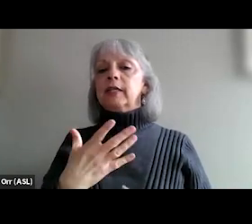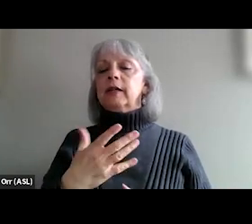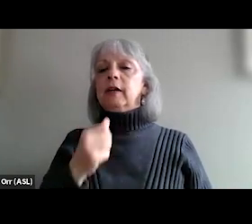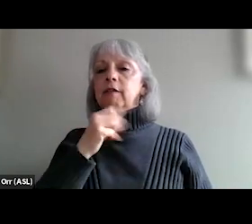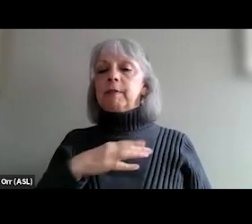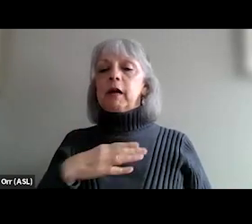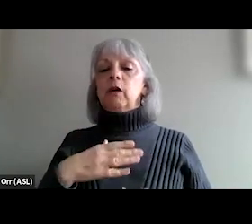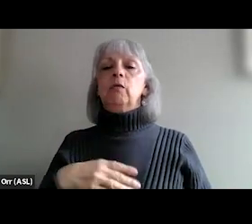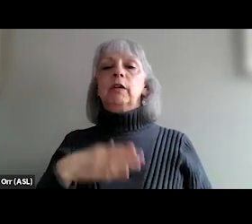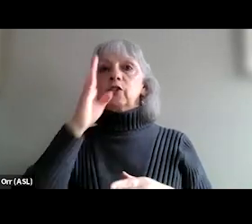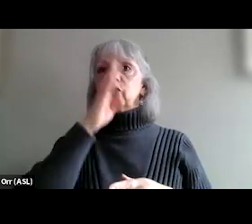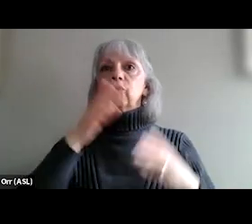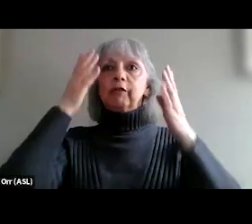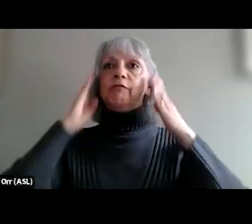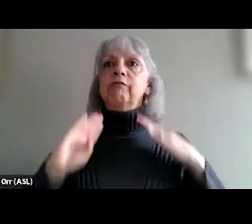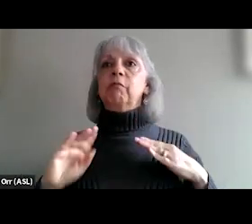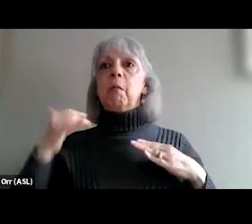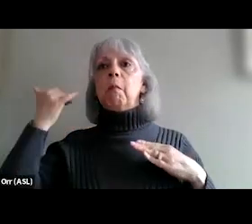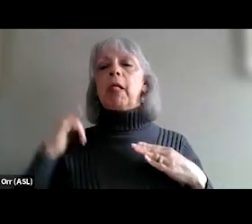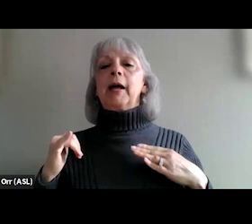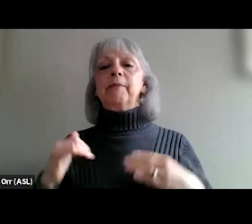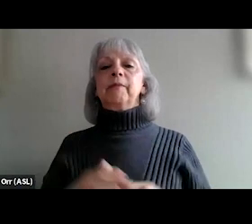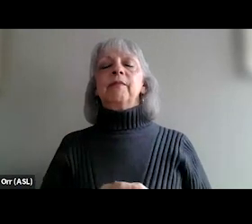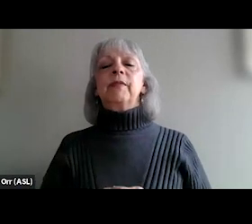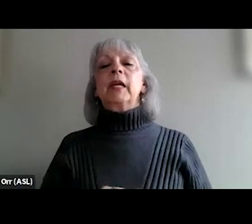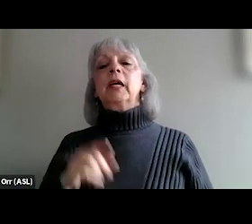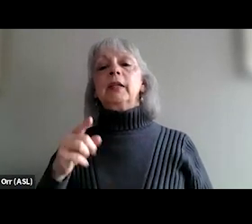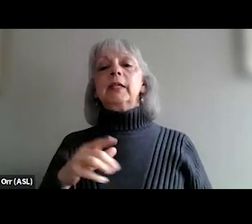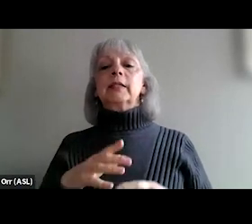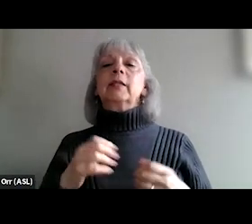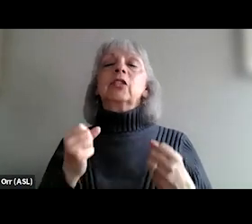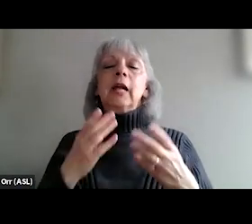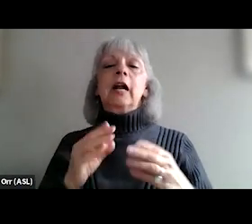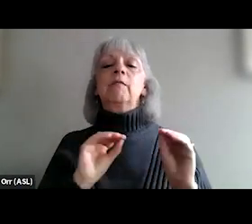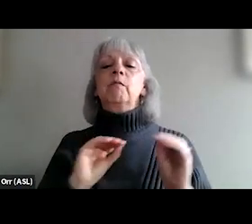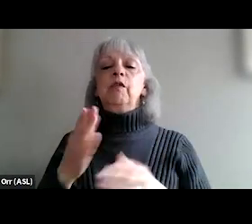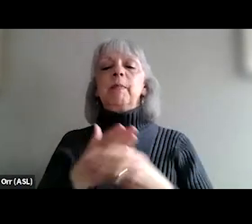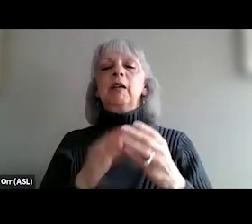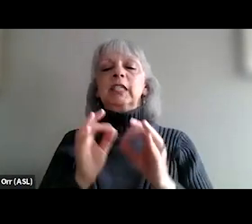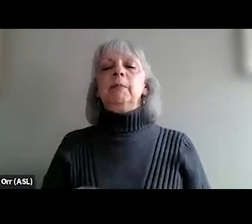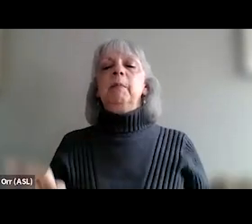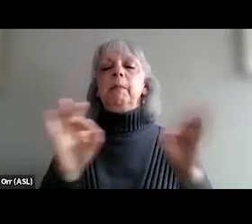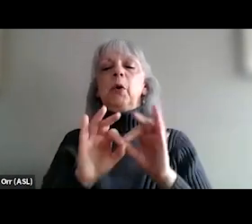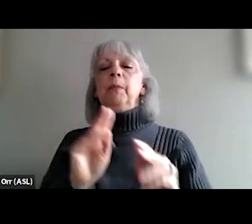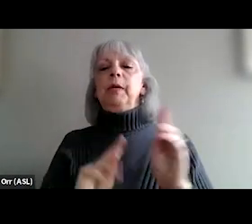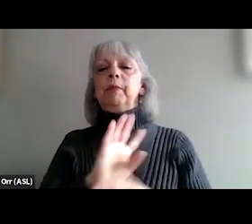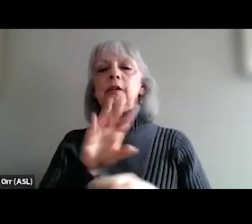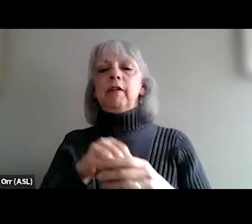Para que este modelo de alcance sea exitoso se necesitan muchas partes activas y actores clave. Como en el comienzo de cualquier buen proyecto,